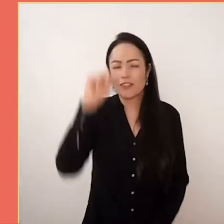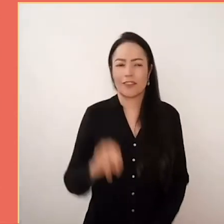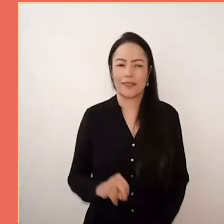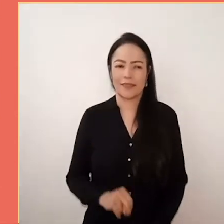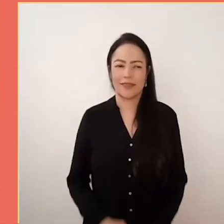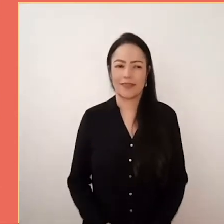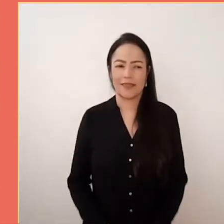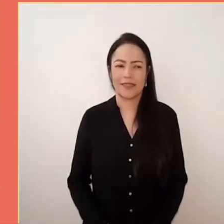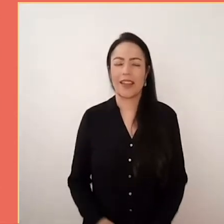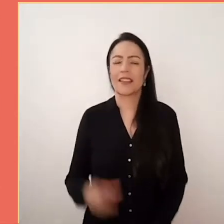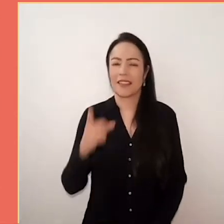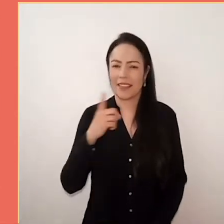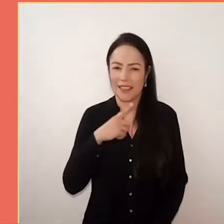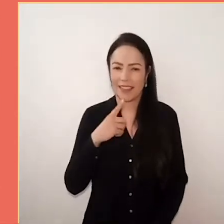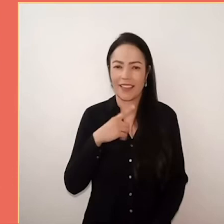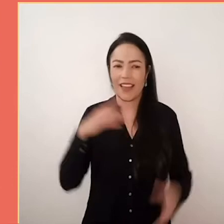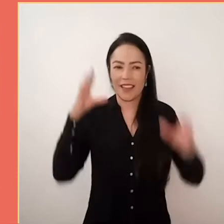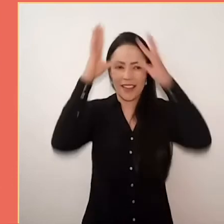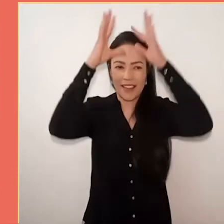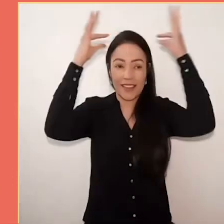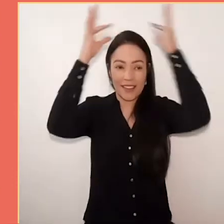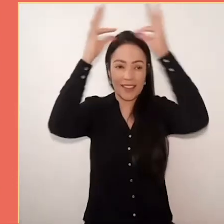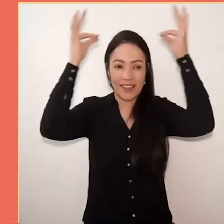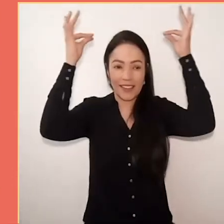que tem laço na cabeça e dinheiro na caixinha.